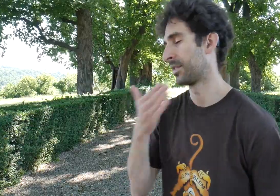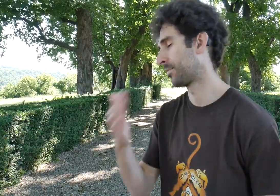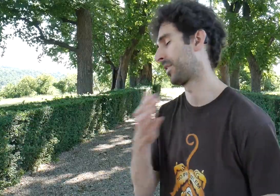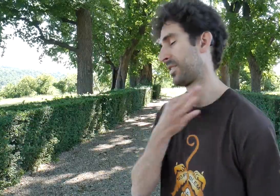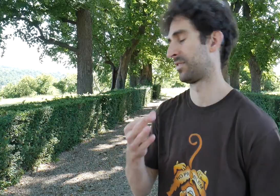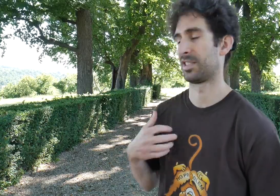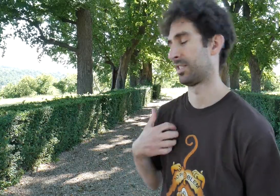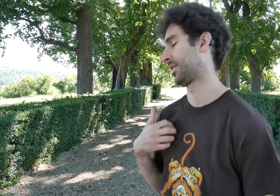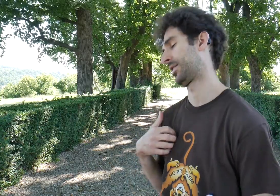Merci fils.